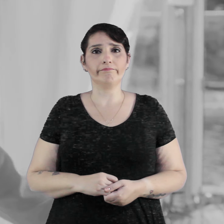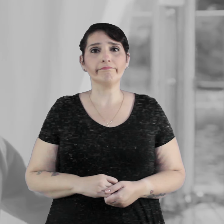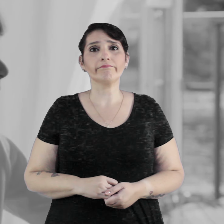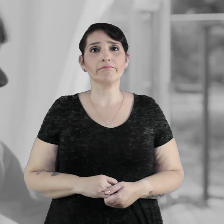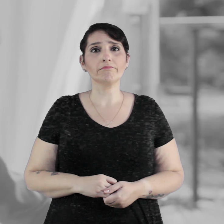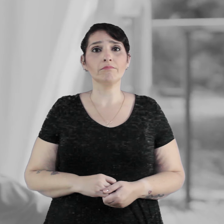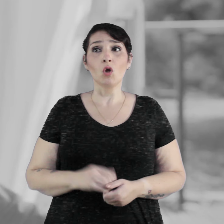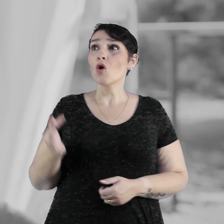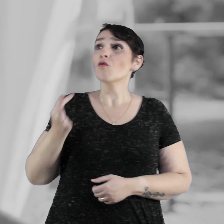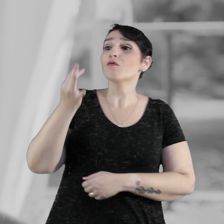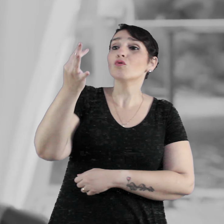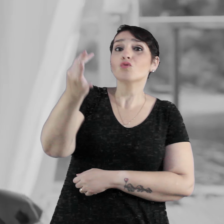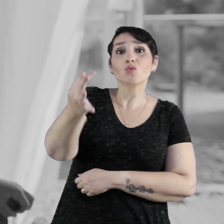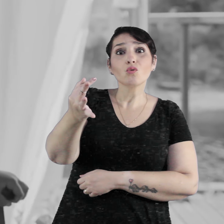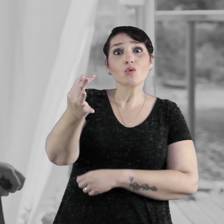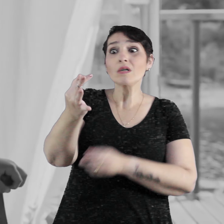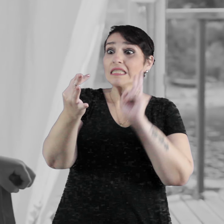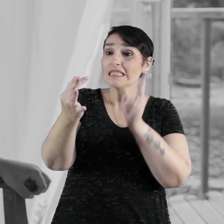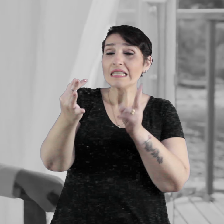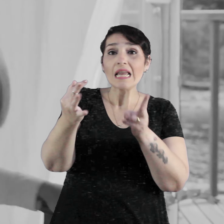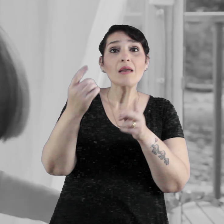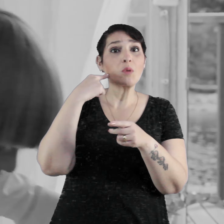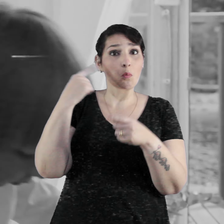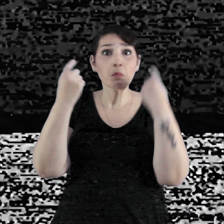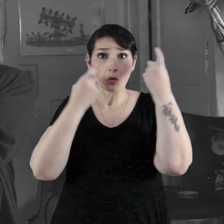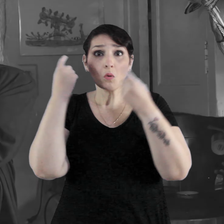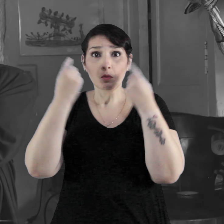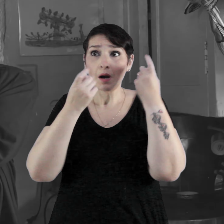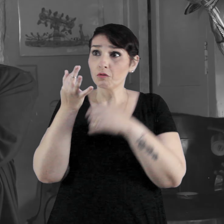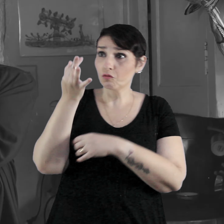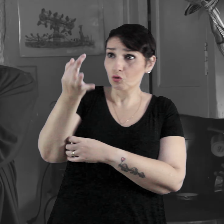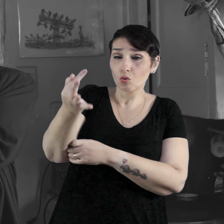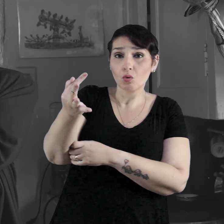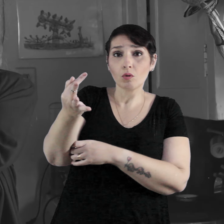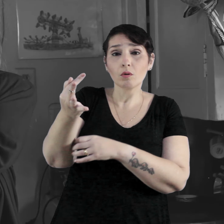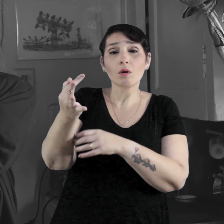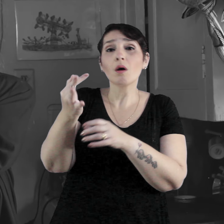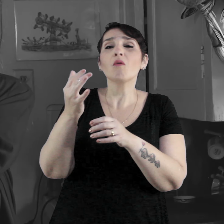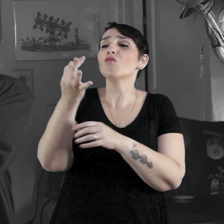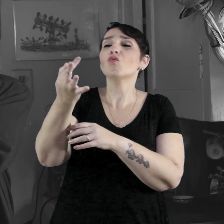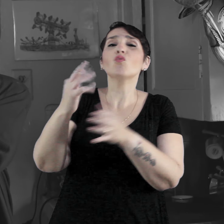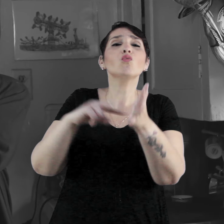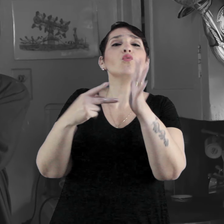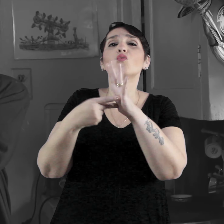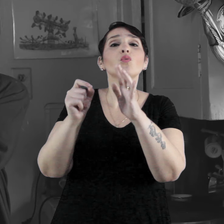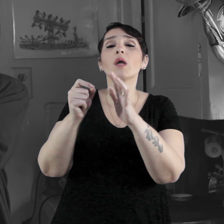É o futuro que constantemente você se preocupa. Não é nada mais do que uma projeção do medo